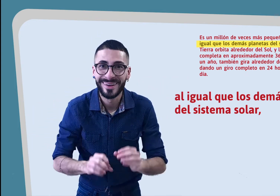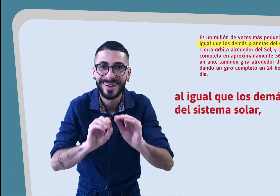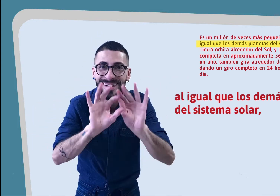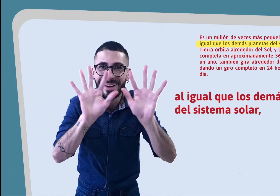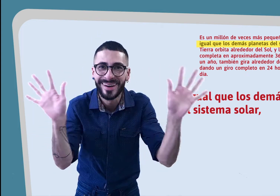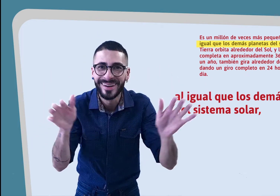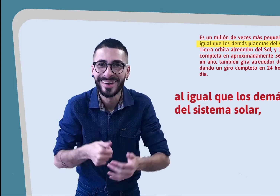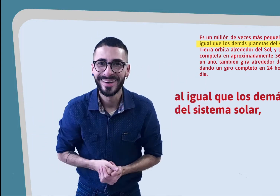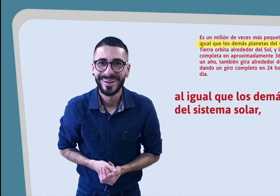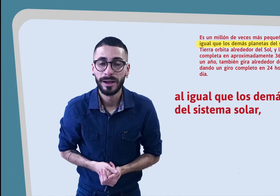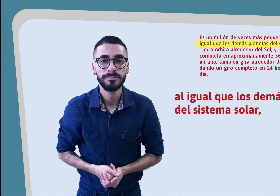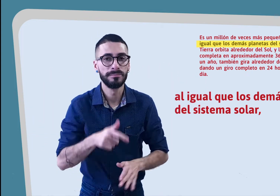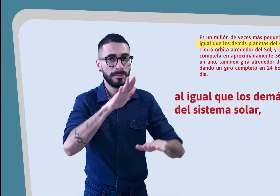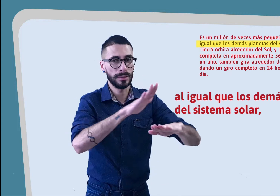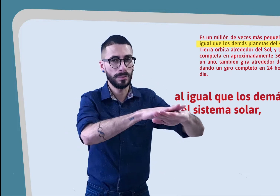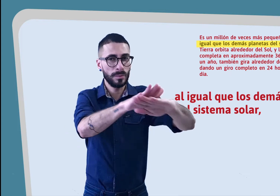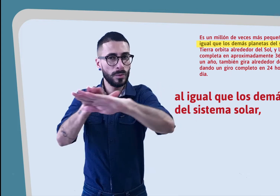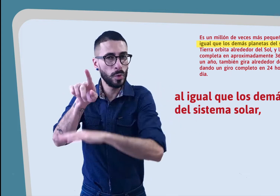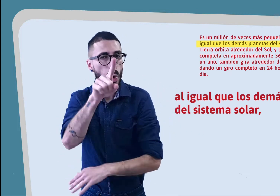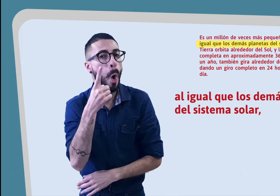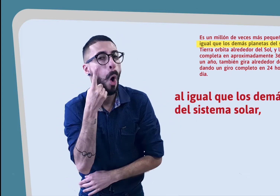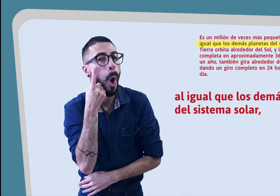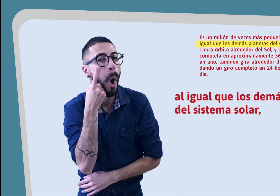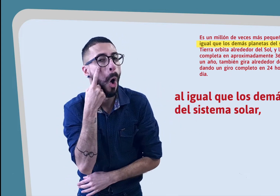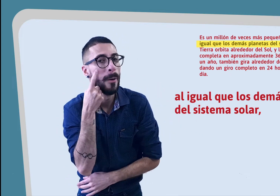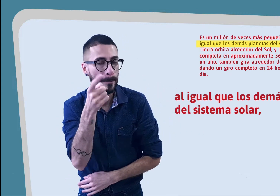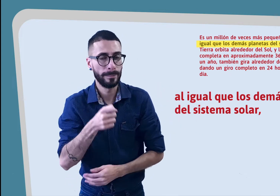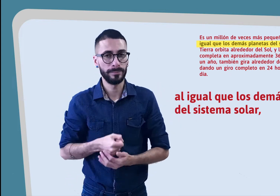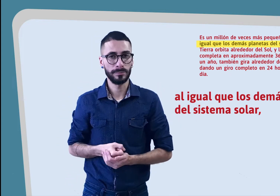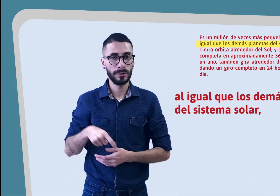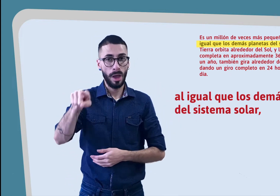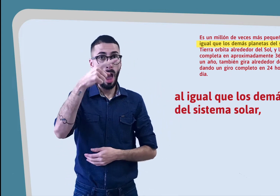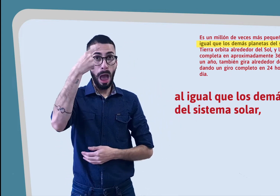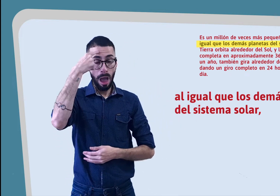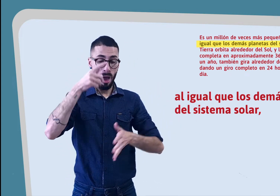¿Quedó claro? Presten atención.